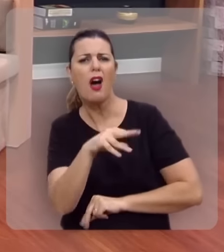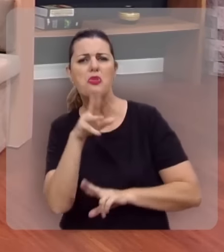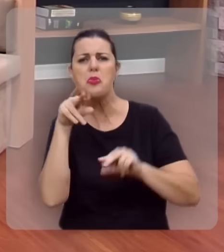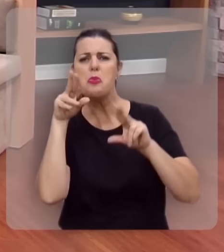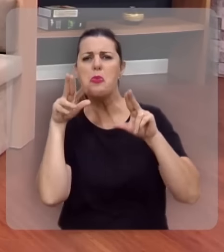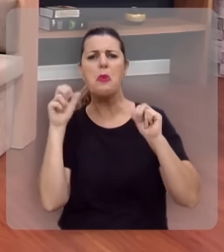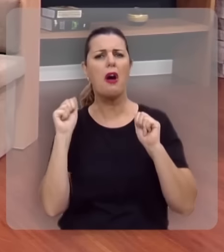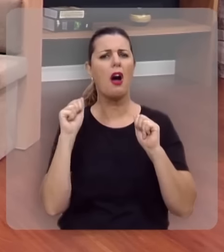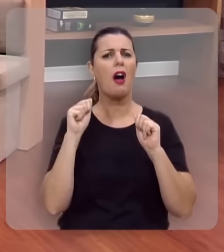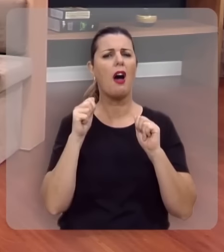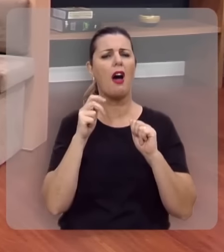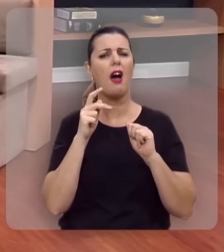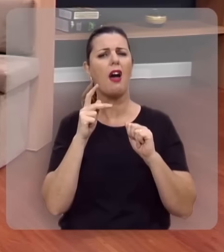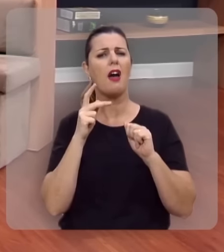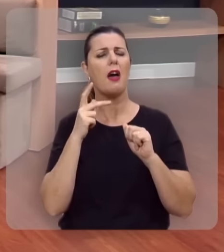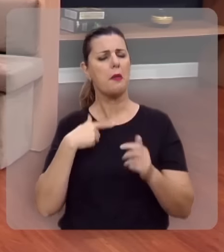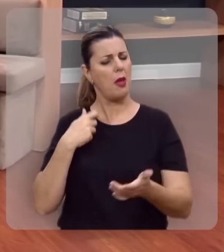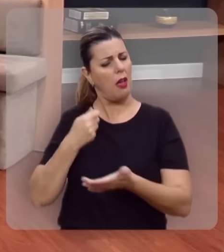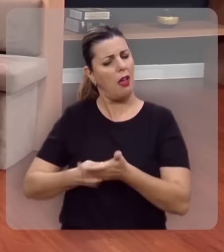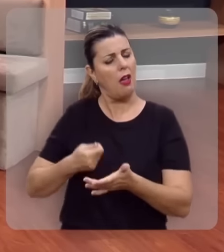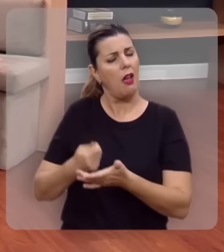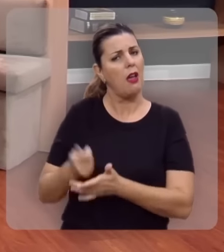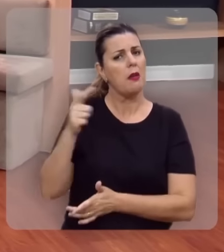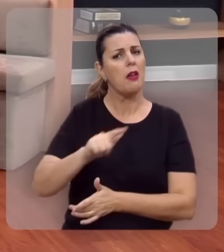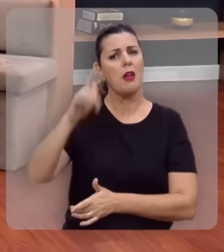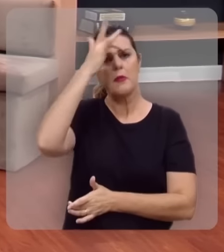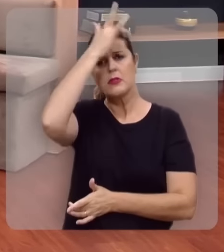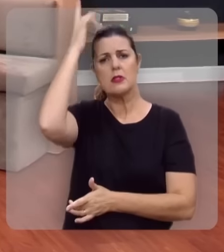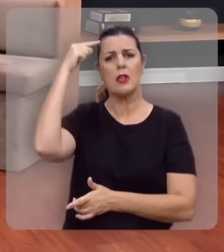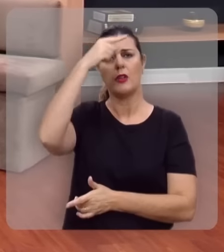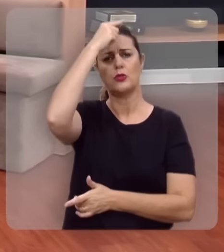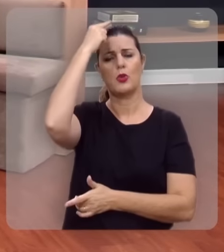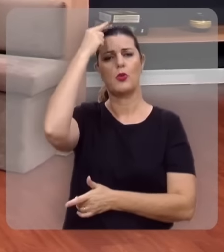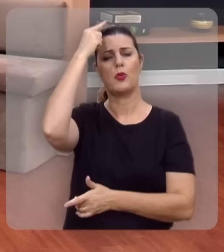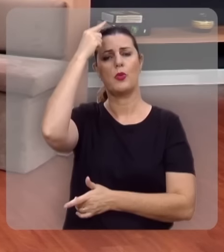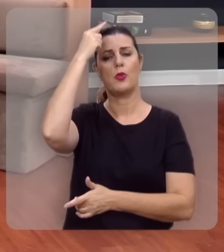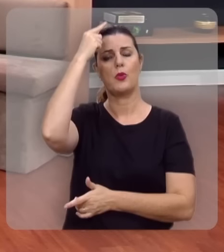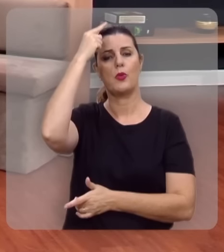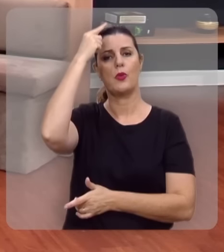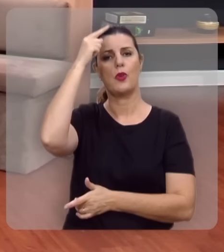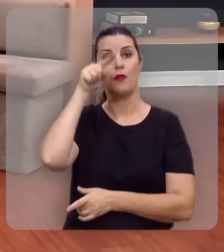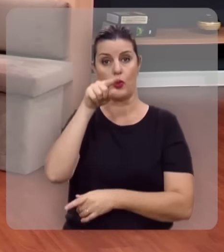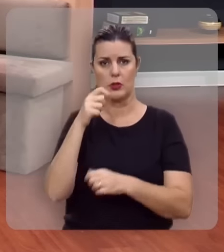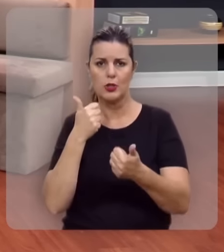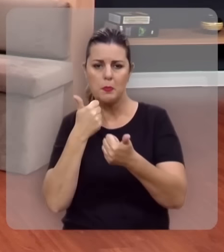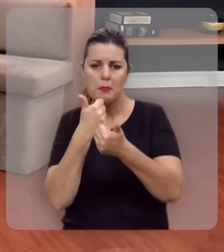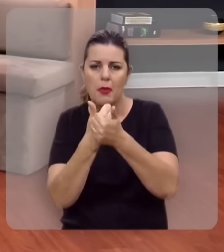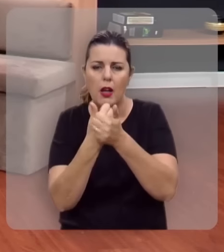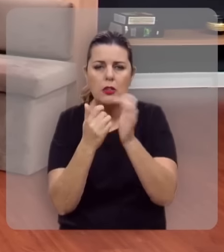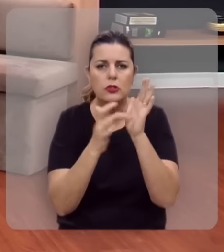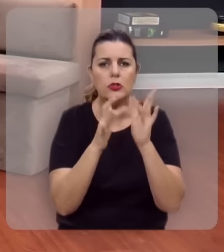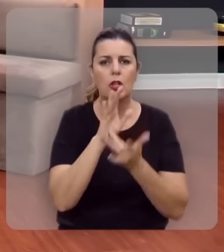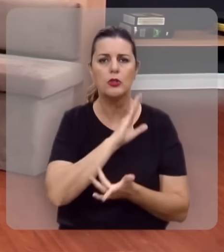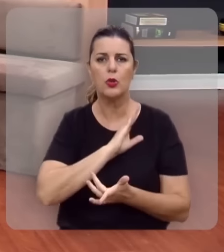está aqui o que nós chamamos de perseverança dos santos. Quando você vem a Cristo, porque foi ele